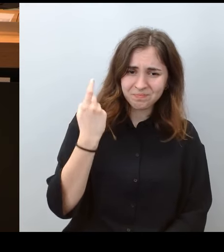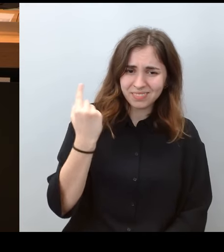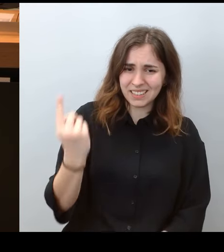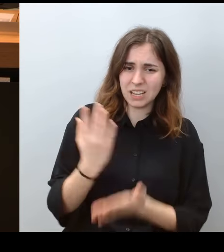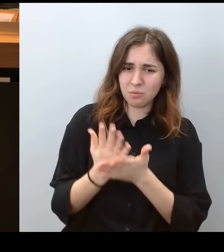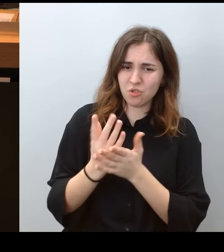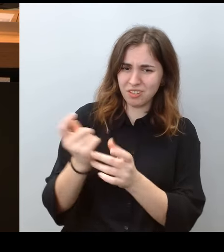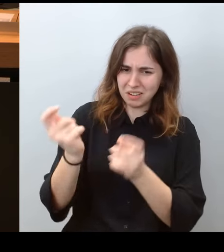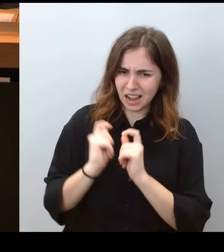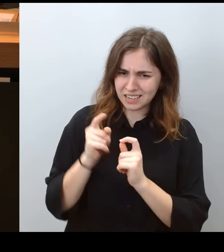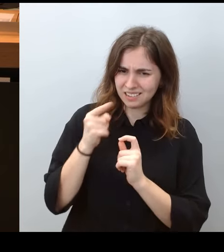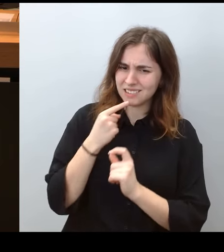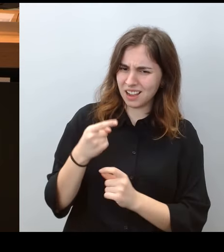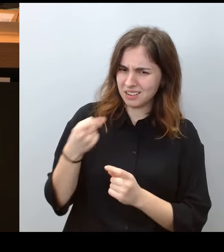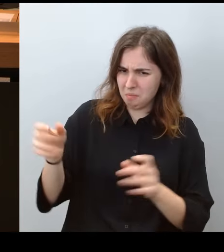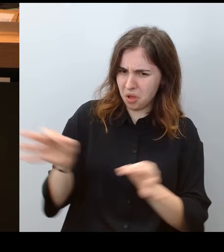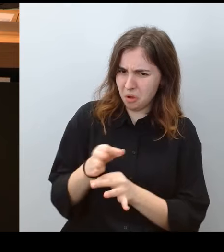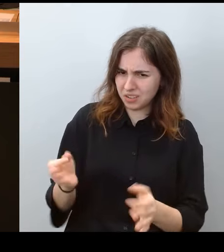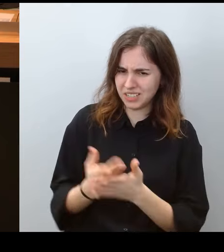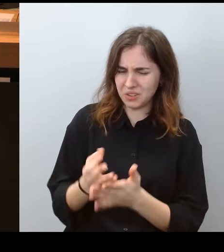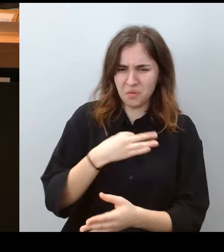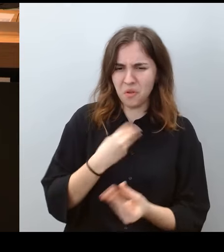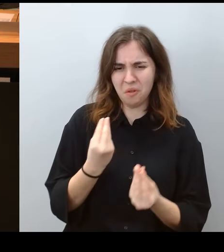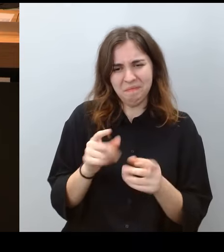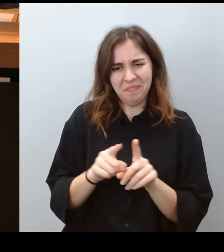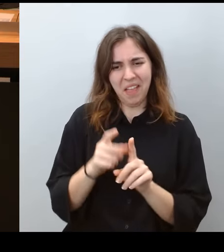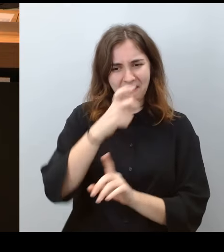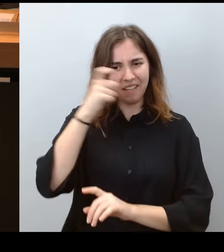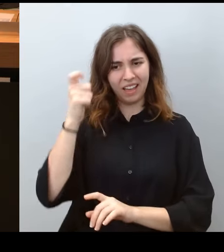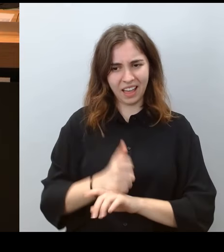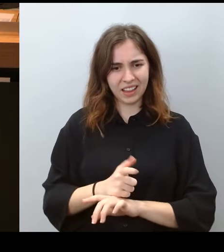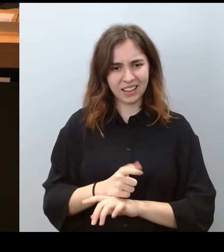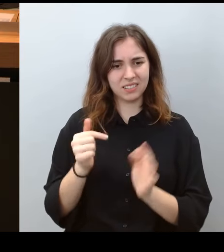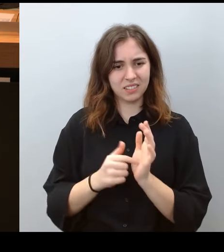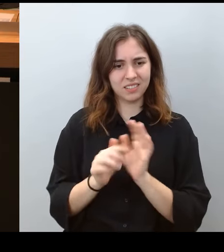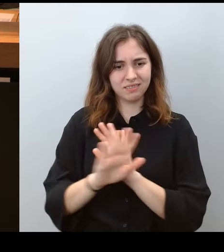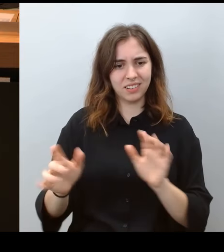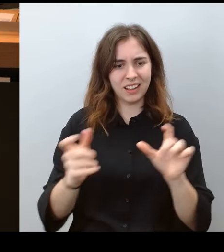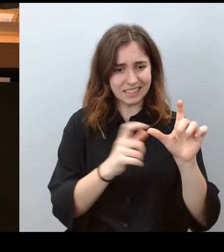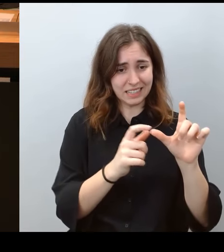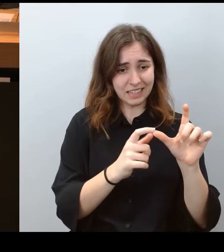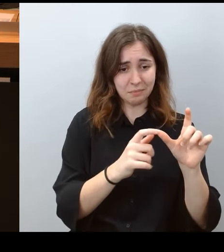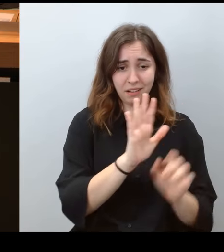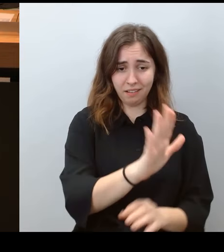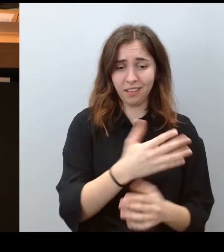angesprochen, auch dank des Drucks der Opposition, dank des Drucks von Grünen und Linken hier angefangen haben.